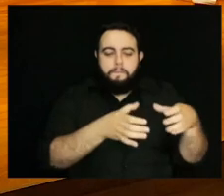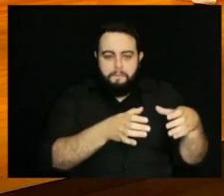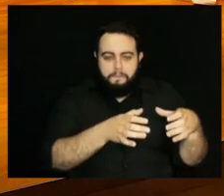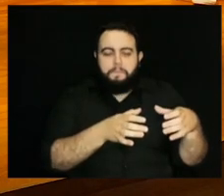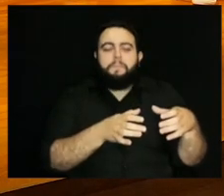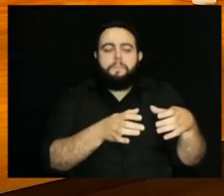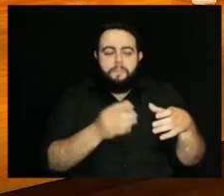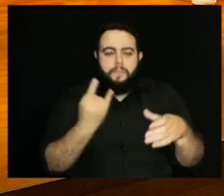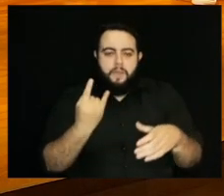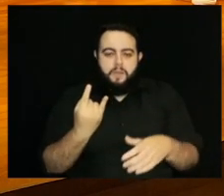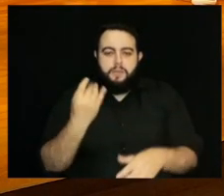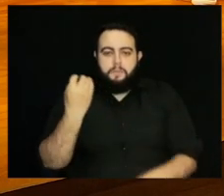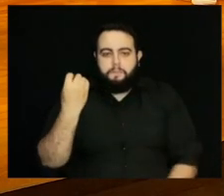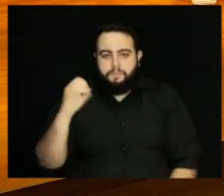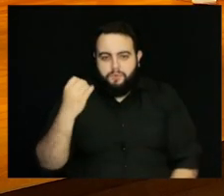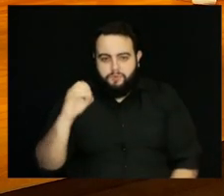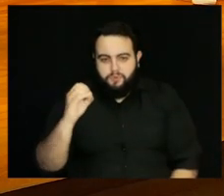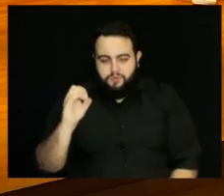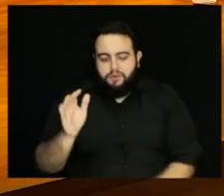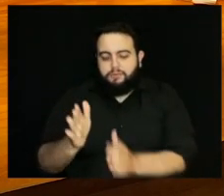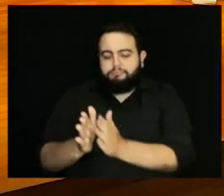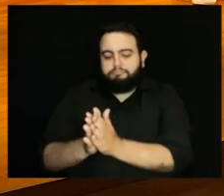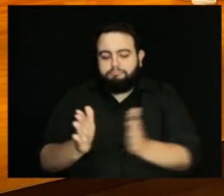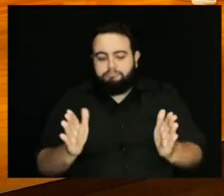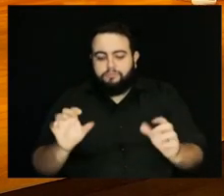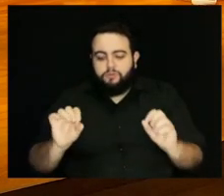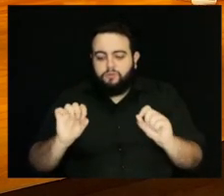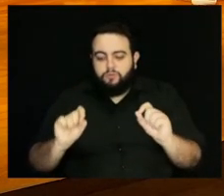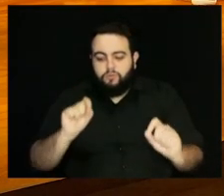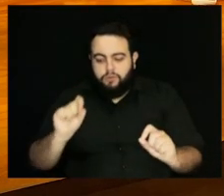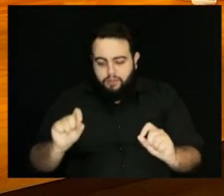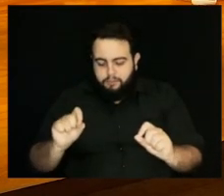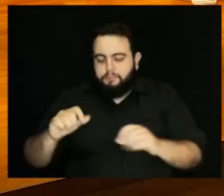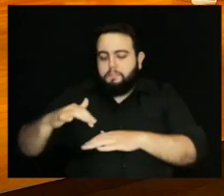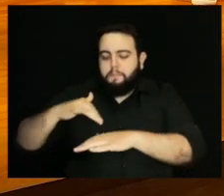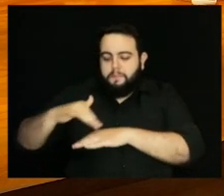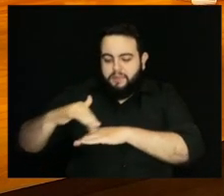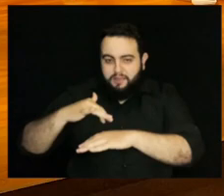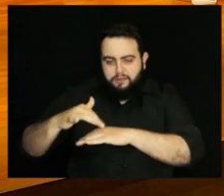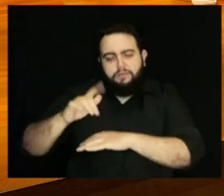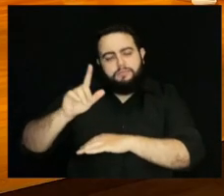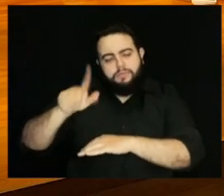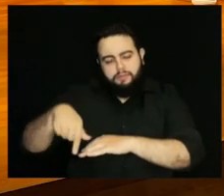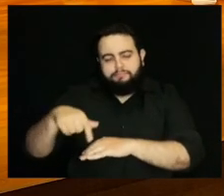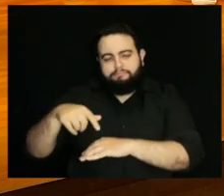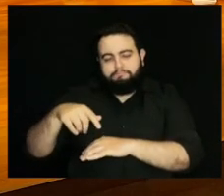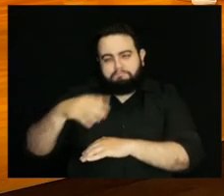60, num intervalo entre os Beatles. Isso é uma época esquecida do rock. Na verdade